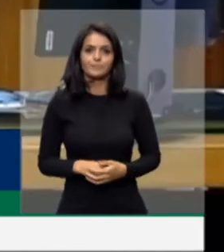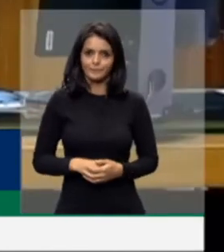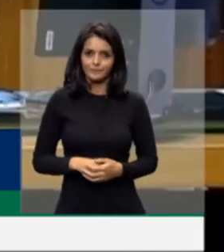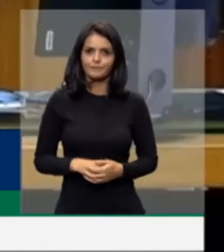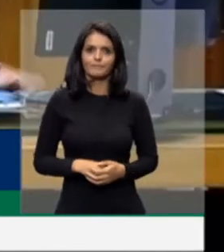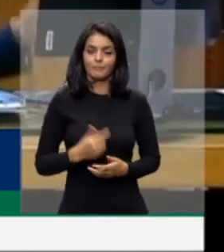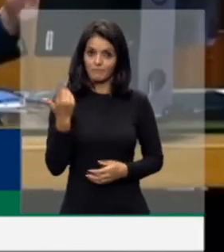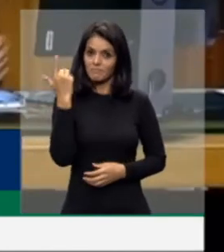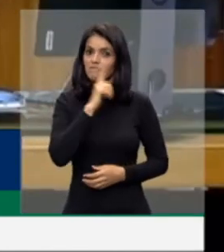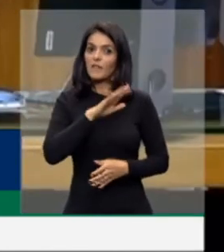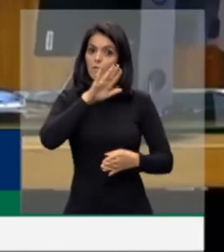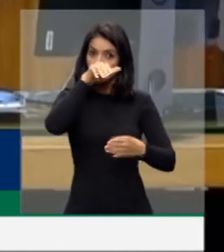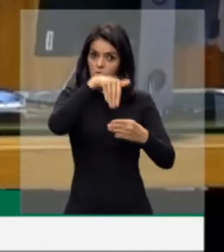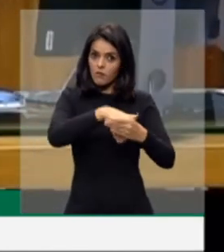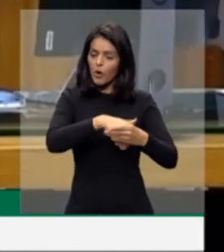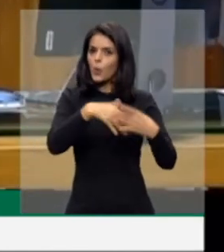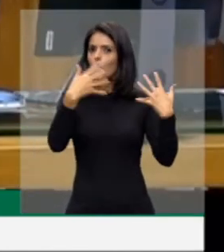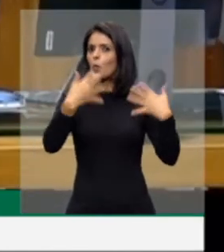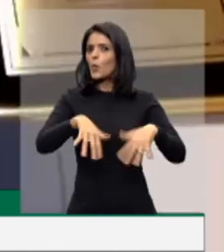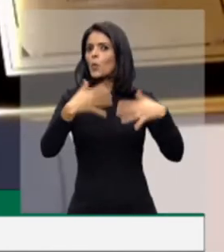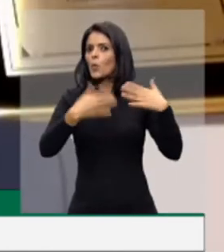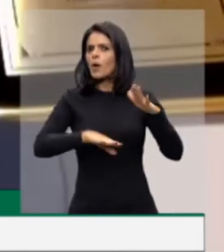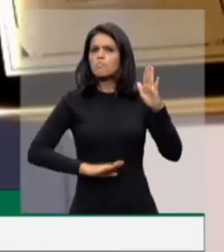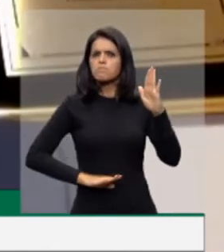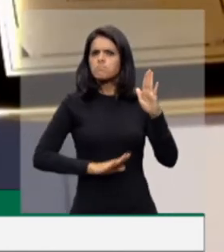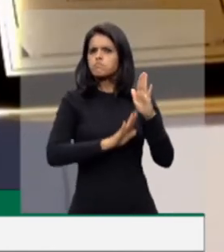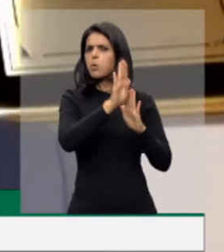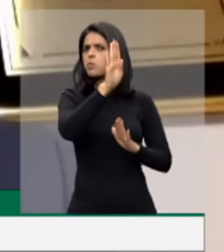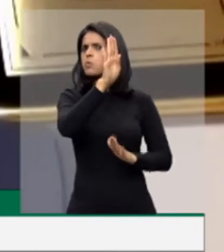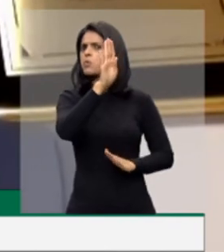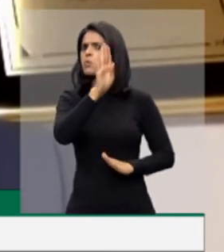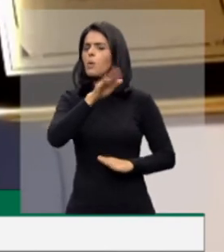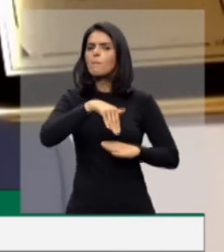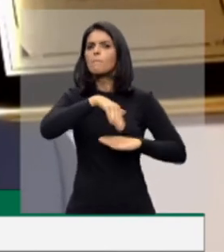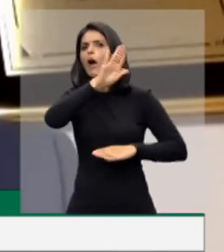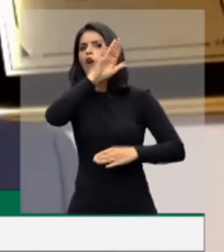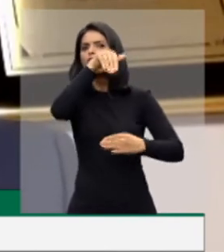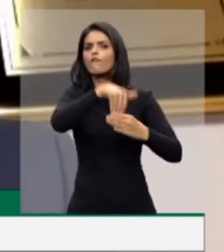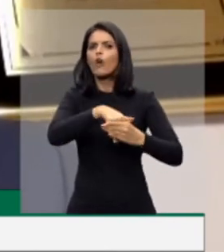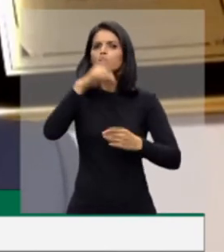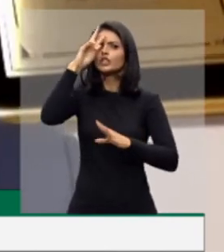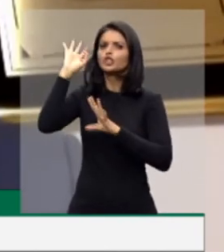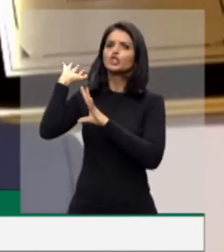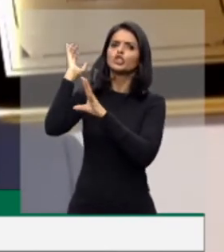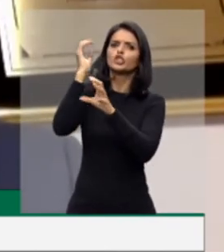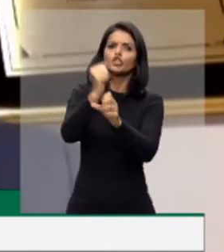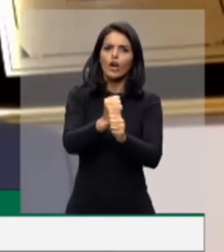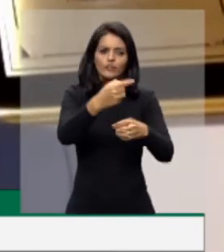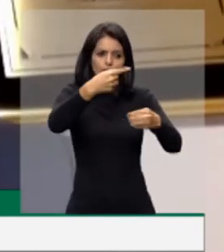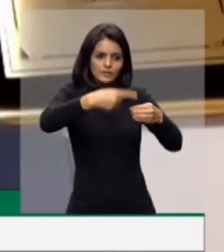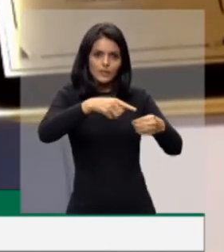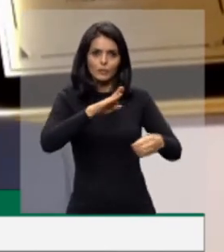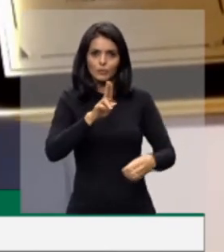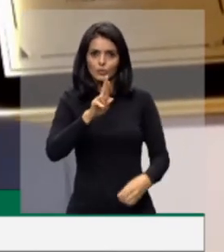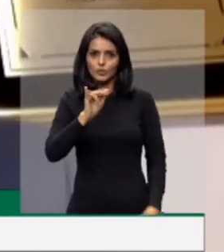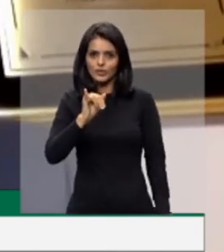NETO, NADA MAIS DO QUE PRECEITO, REELEITO DA CIDADE, COM A VOTAÇÃO E A MAIOR